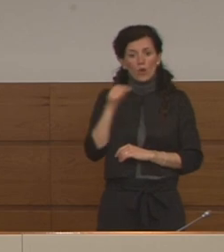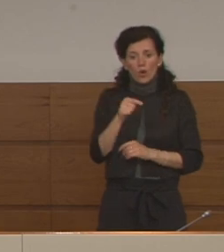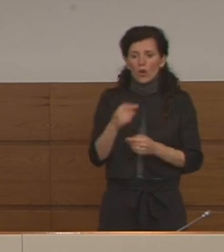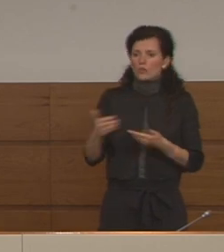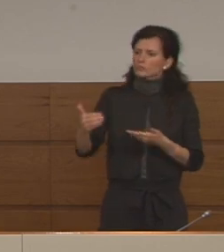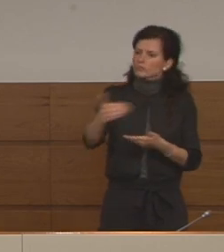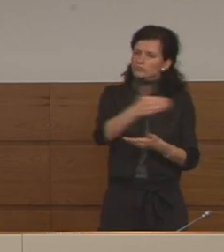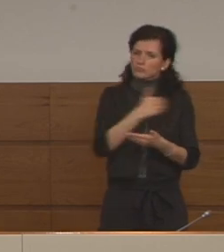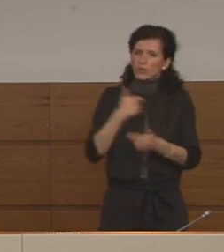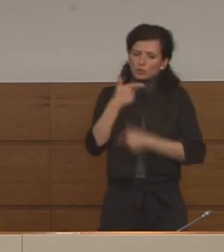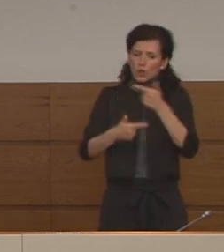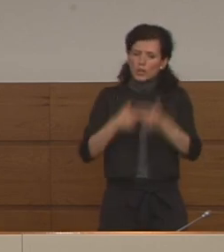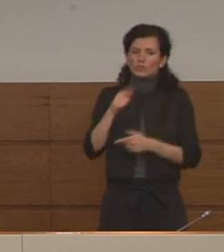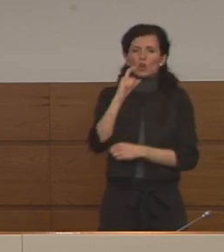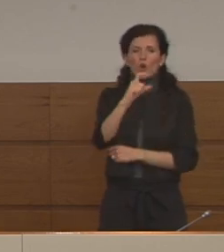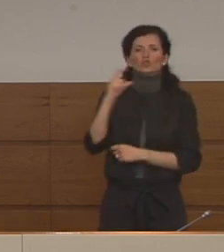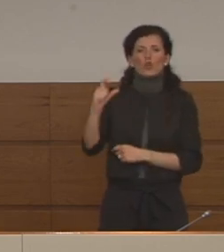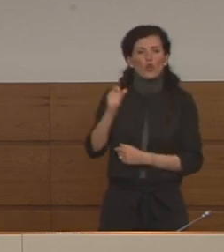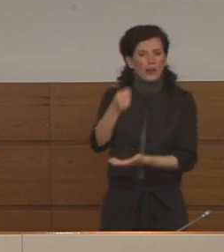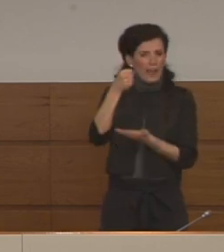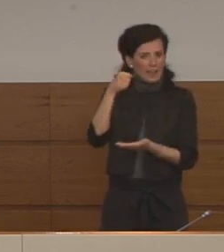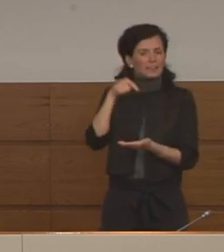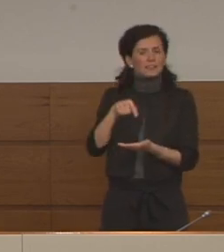finora sul nostro conto corrente.